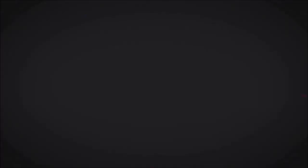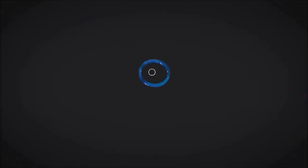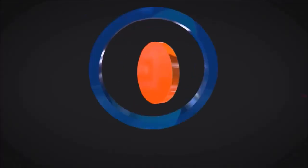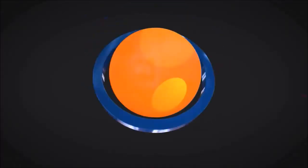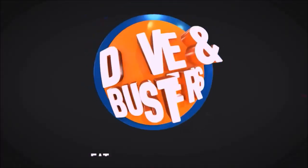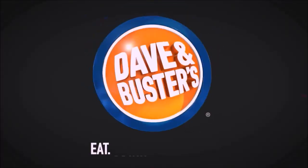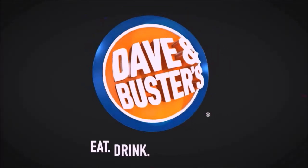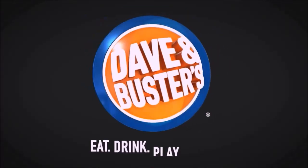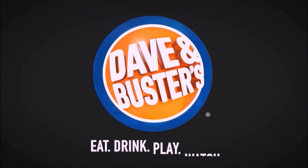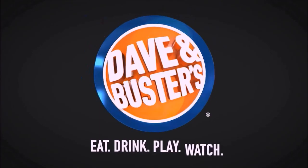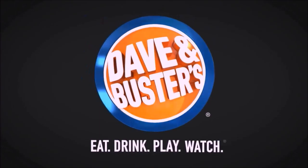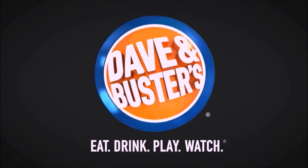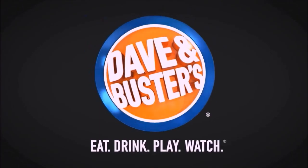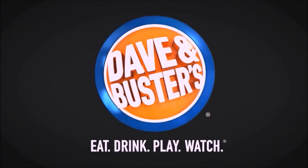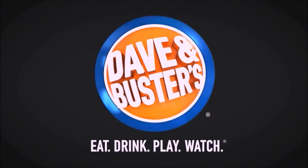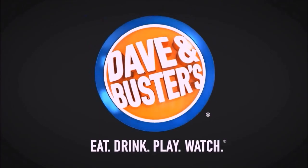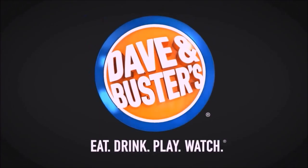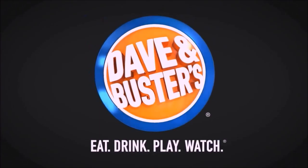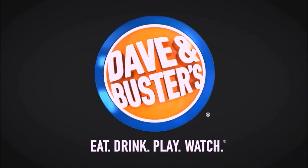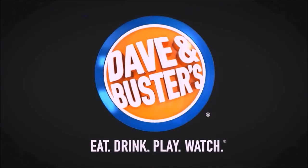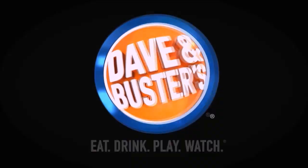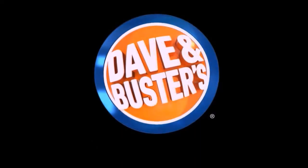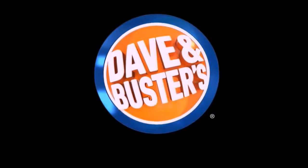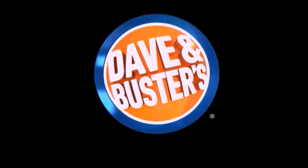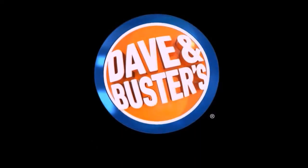MANGEZ. BUVEZ. JOUEZ. REGARDEZ.